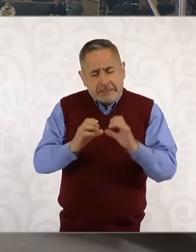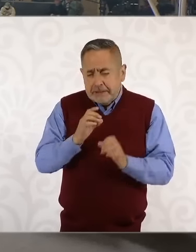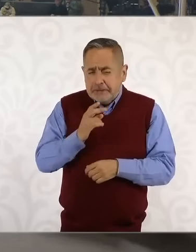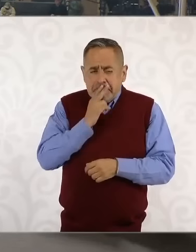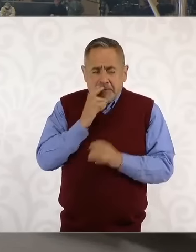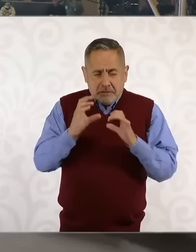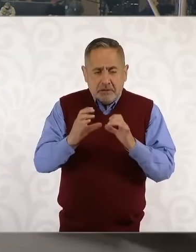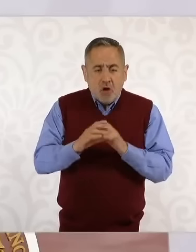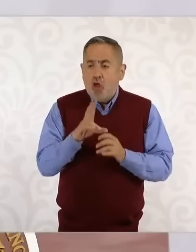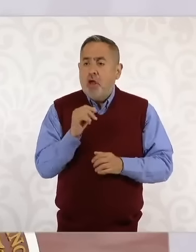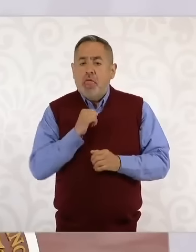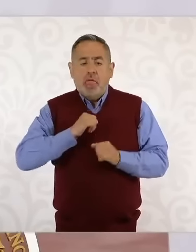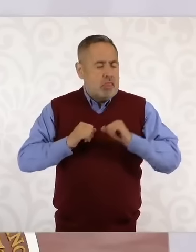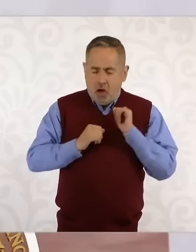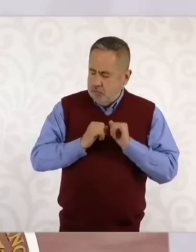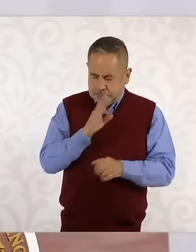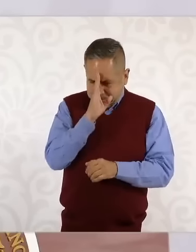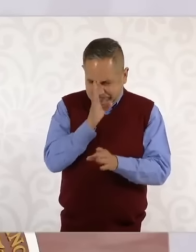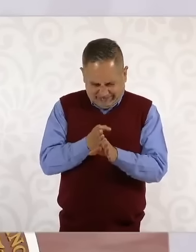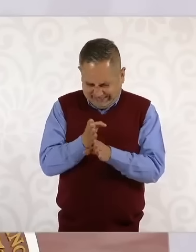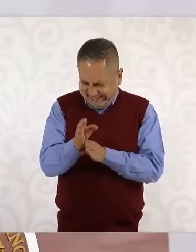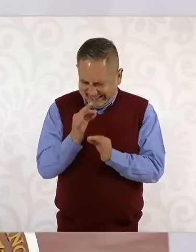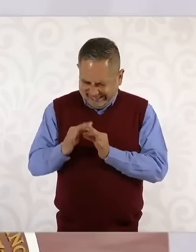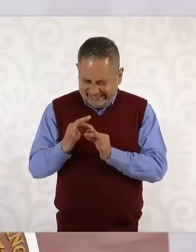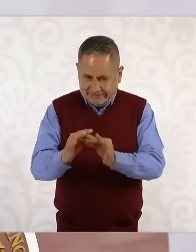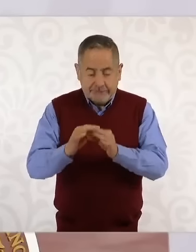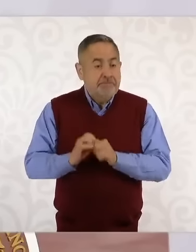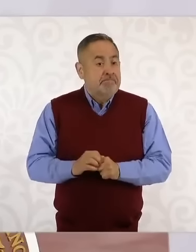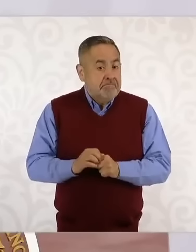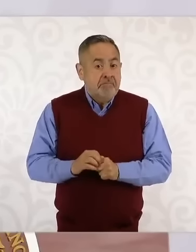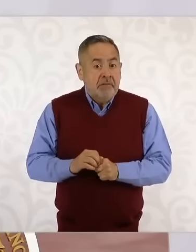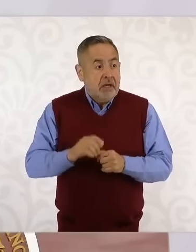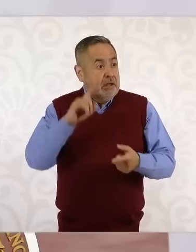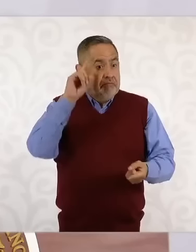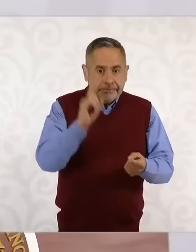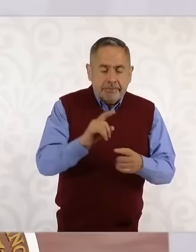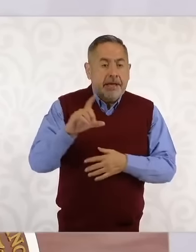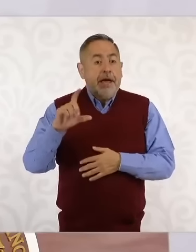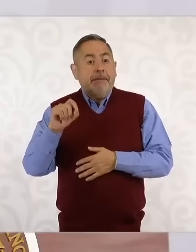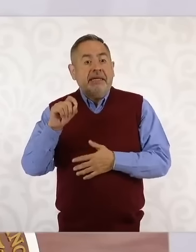alineado con la planeación, que dio como resultado 20 proyectos en diversas regiones del país que